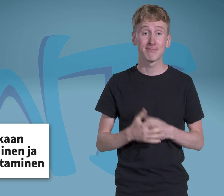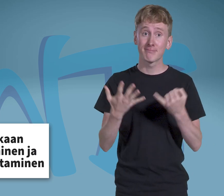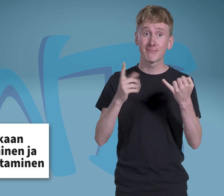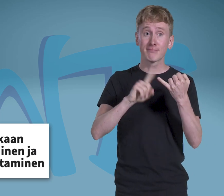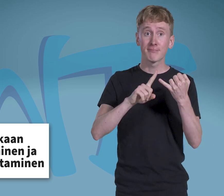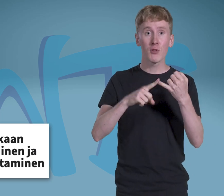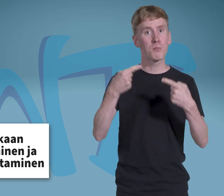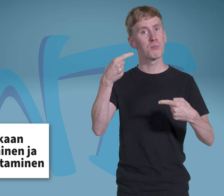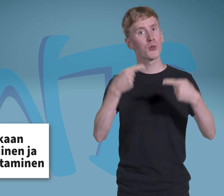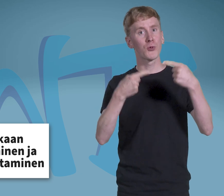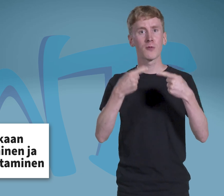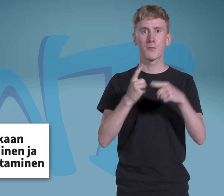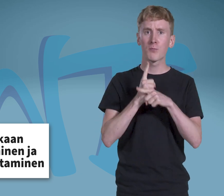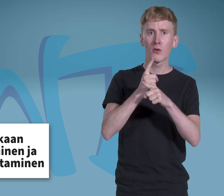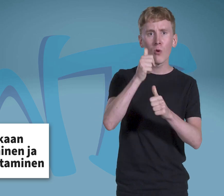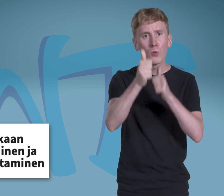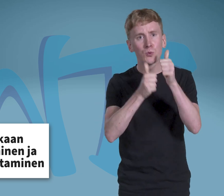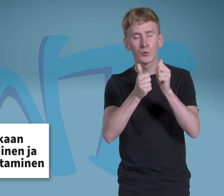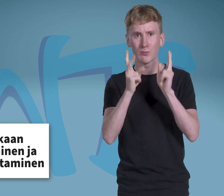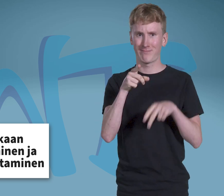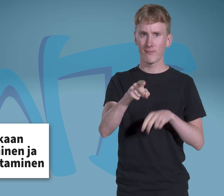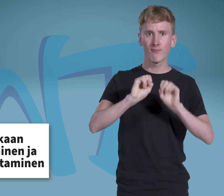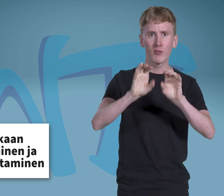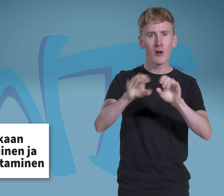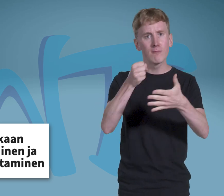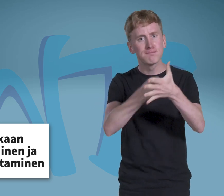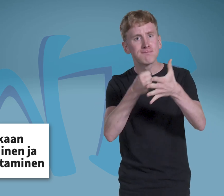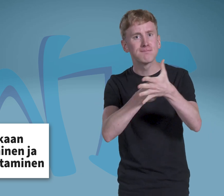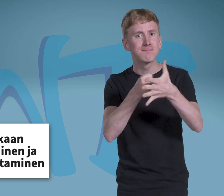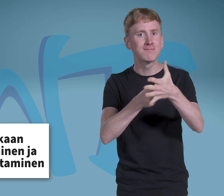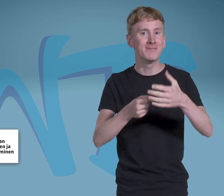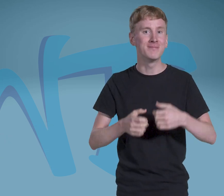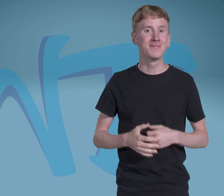Politiikkaan osallistuminen ja siinä vaikuttaminen